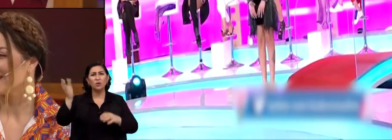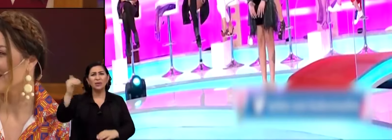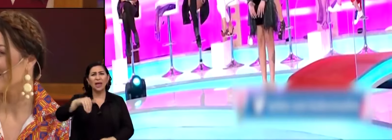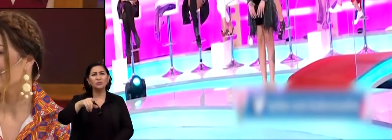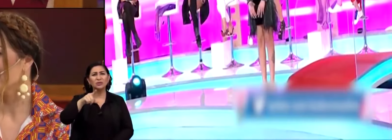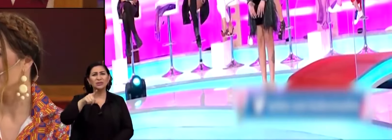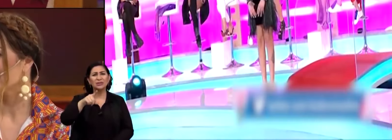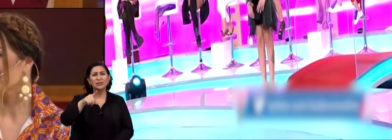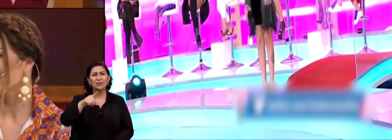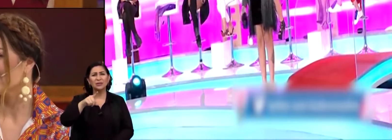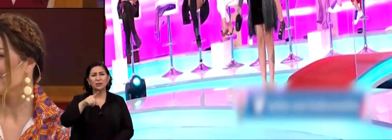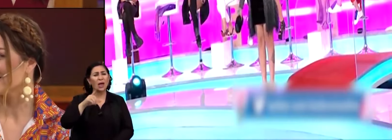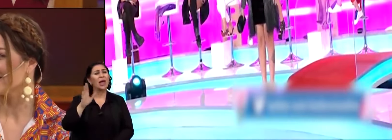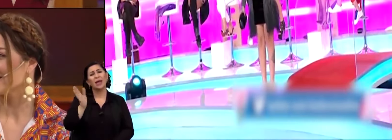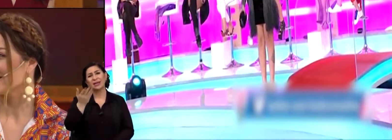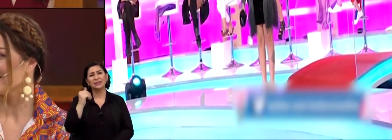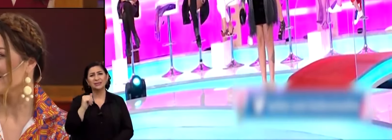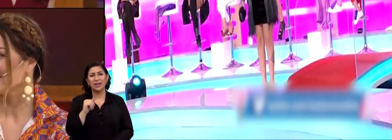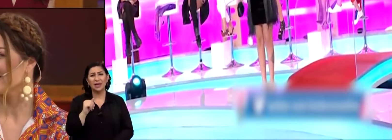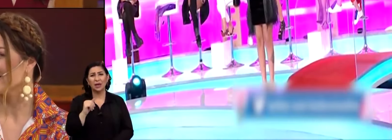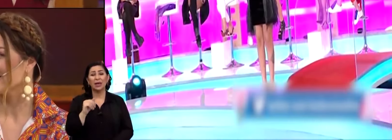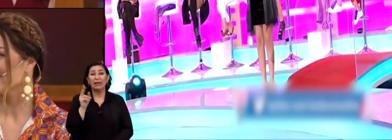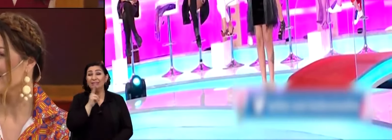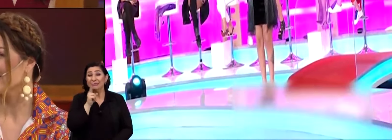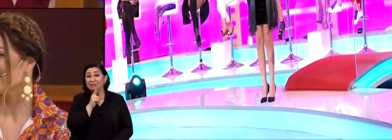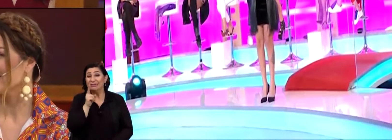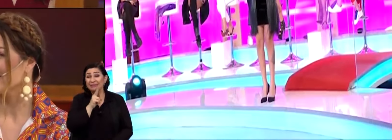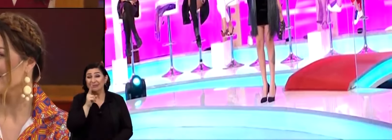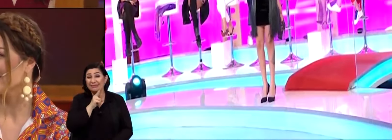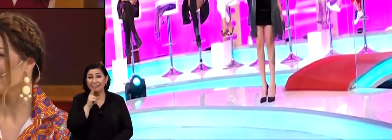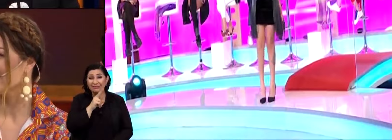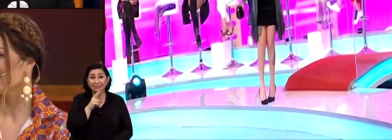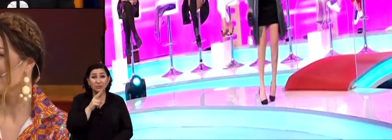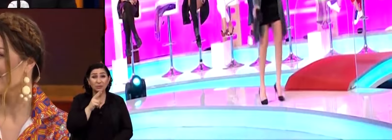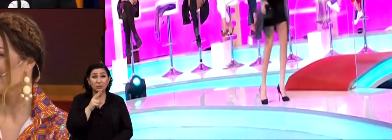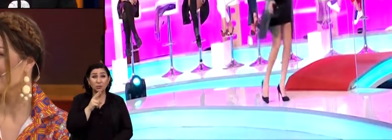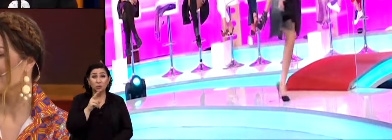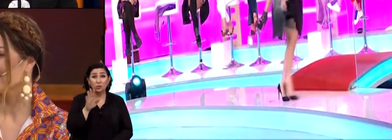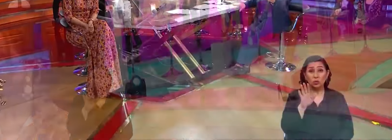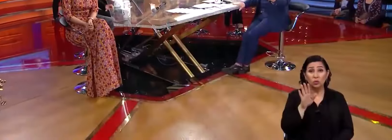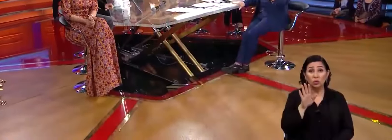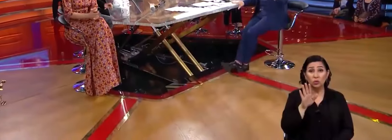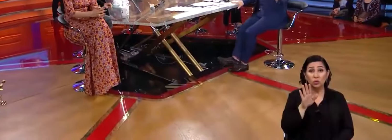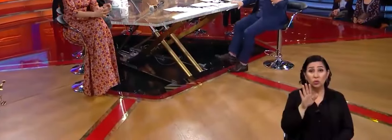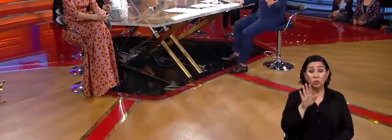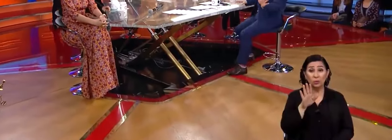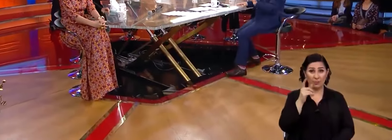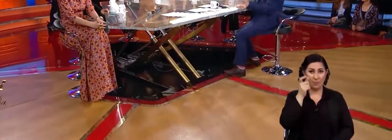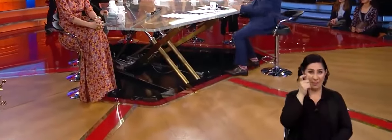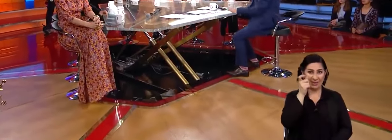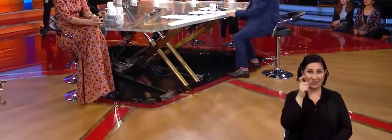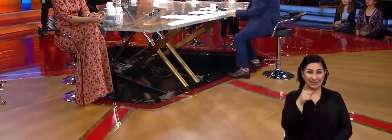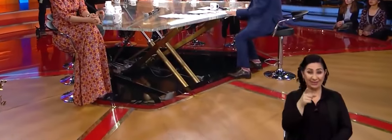çıkmıştı Her neyse kıkır kıkır gülüyor Dur dur bakınız şimdi yine bir bayılma